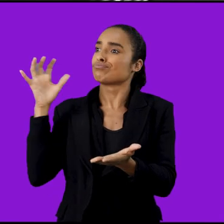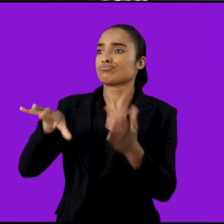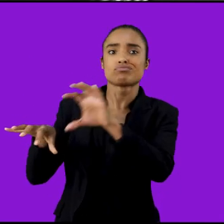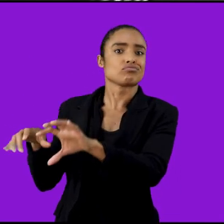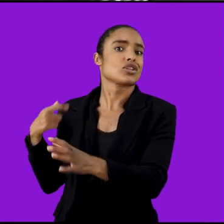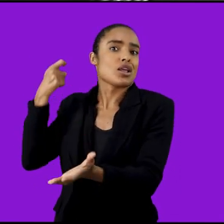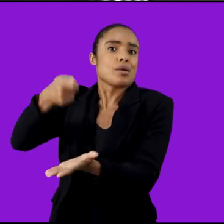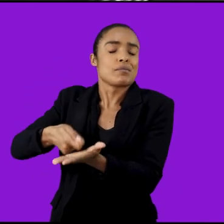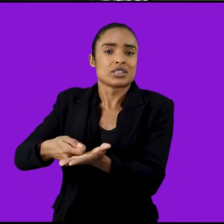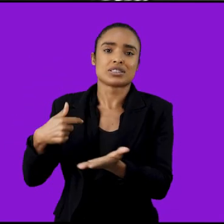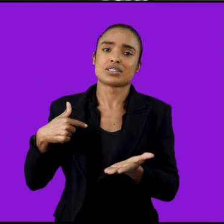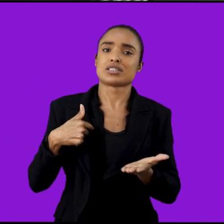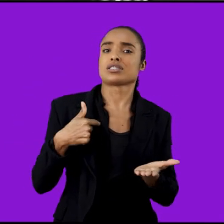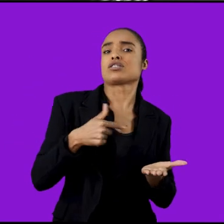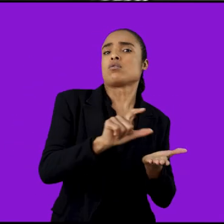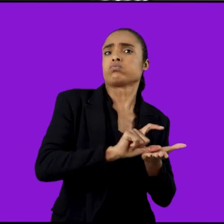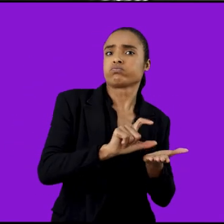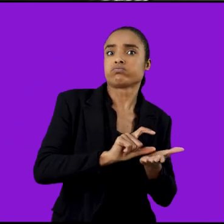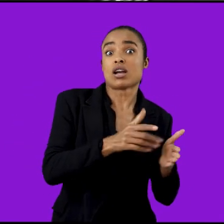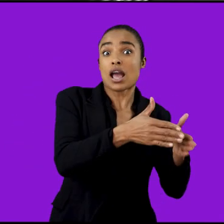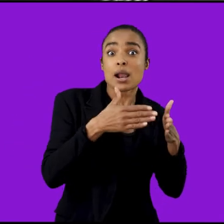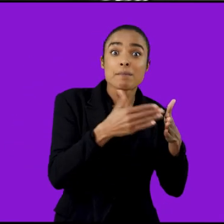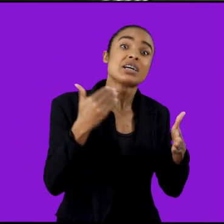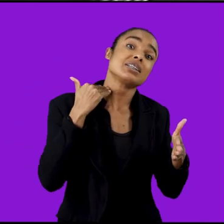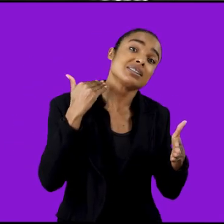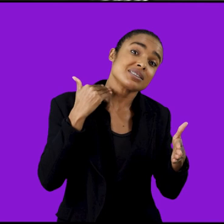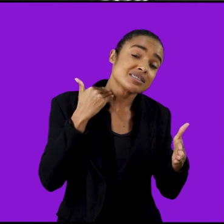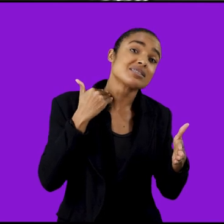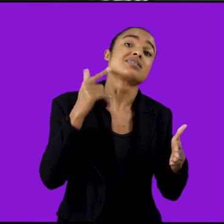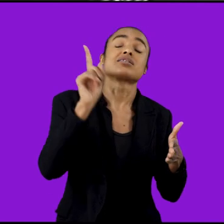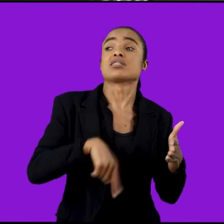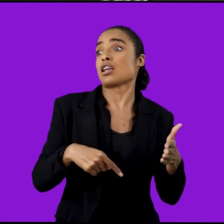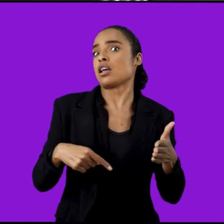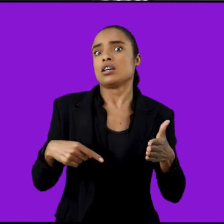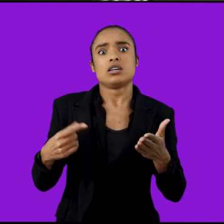o evento. Eu fiquei devendo o espaço, empréstimo. Porque eu pegava dinheiro pra pagar empréstimo